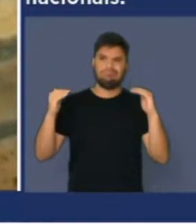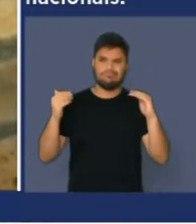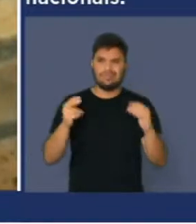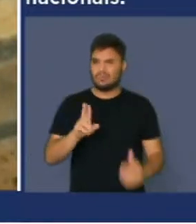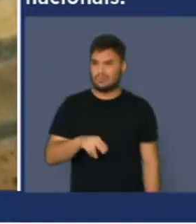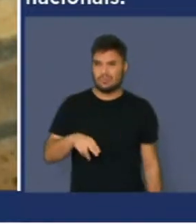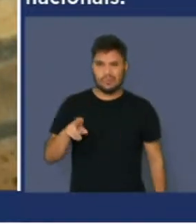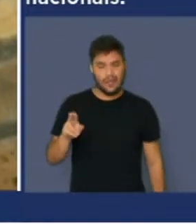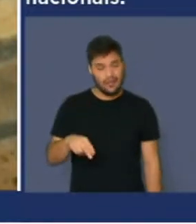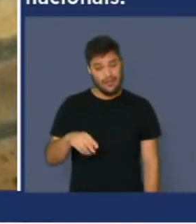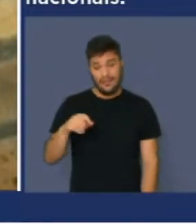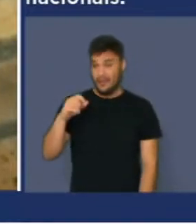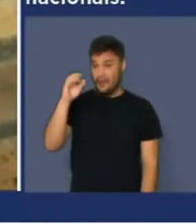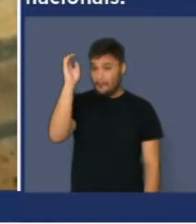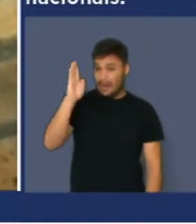ÚLTIMO LUGAR NA VISÃO DO MINISTRO PAULO GUEDES E DO